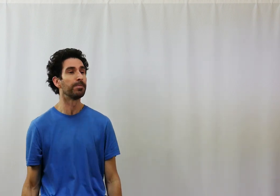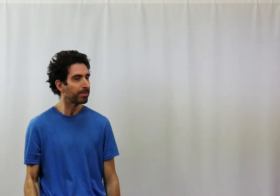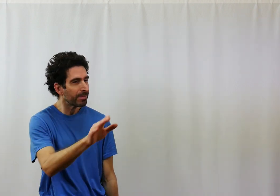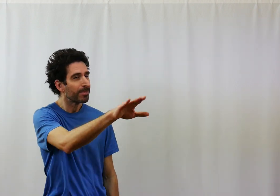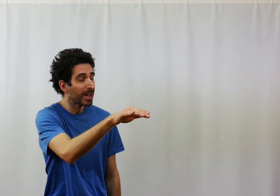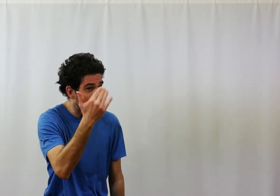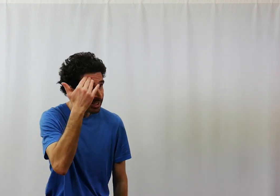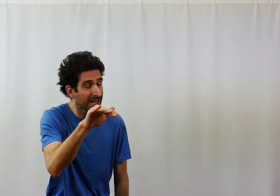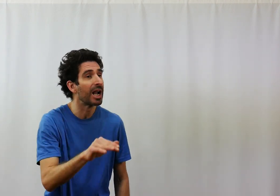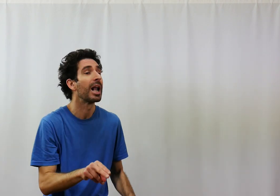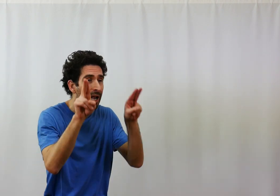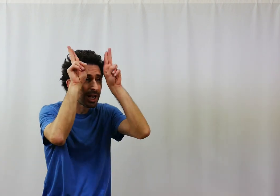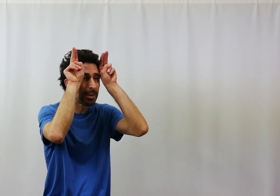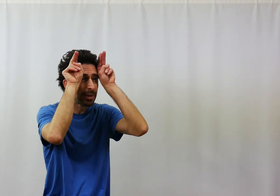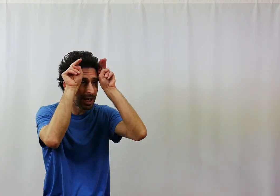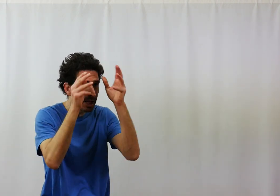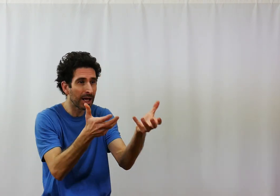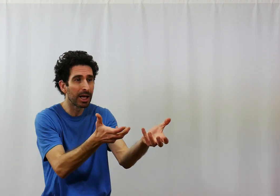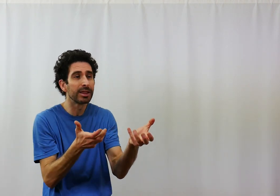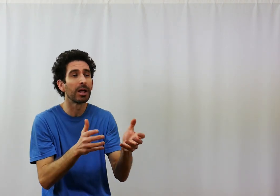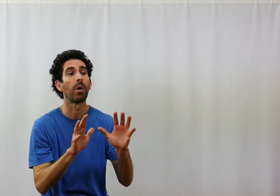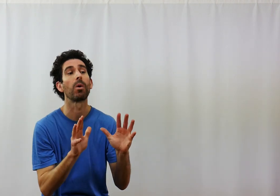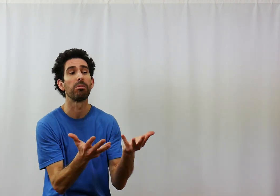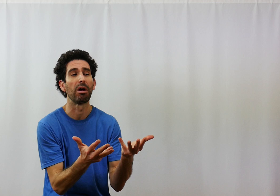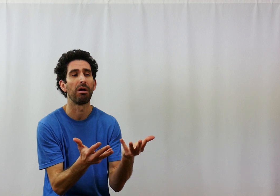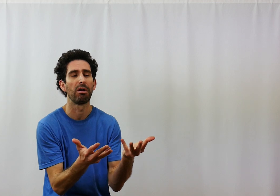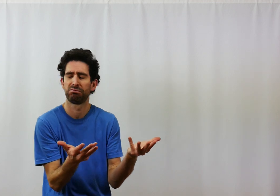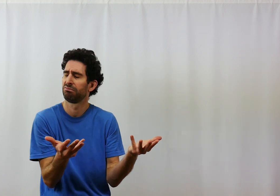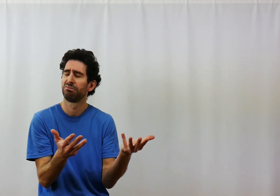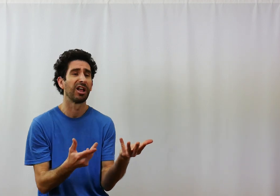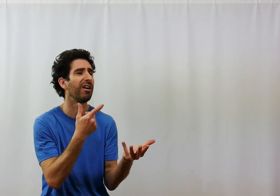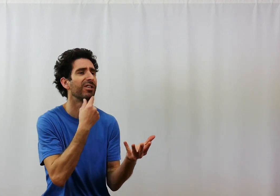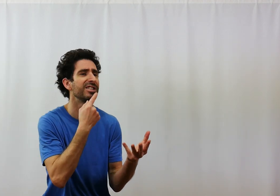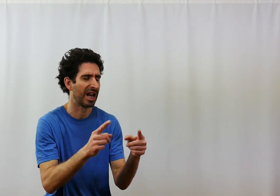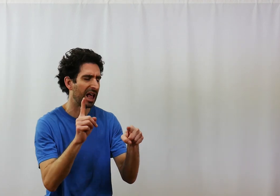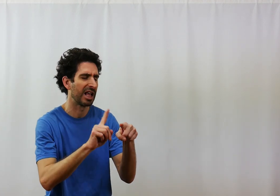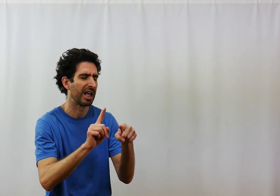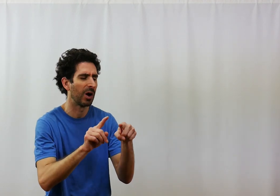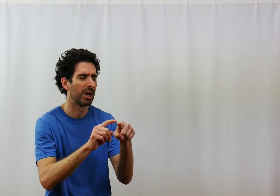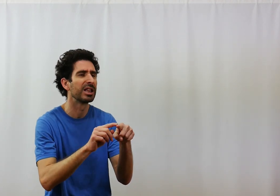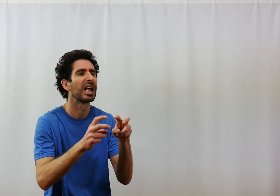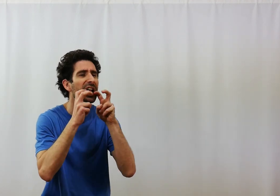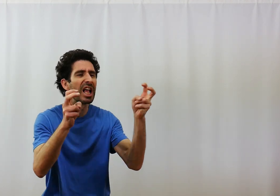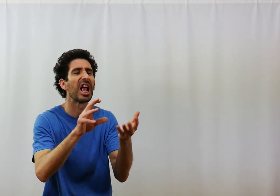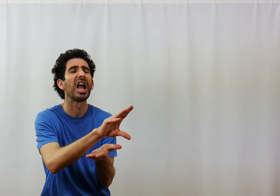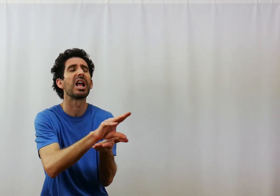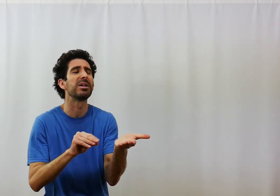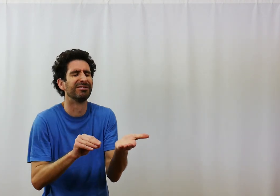Hey, tu sais comment attirer un lapin ? C'est facile, il suffit d'imiter le cri de la carotte.